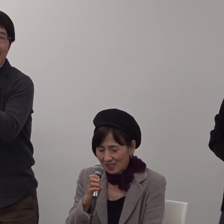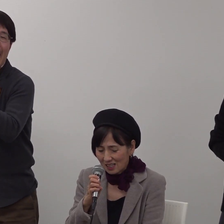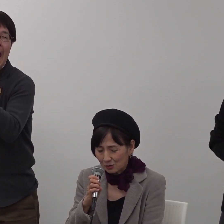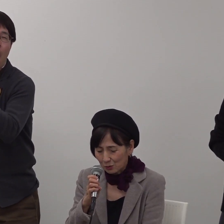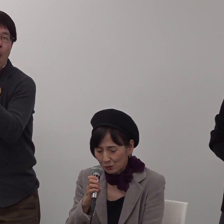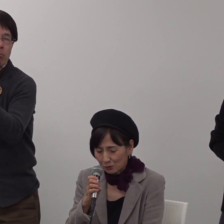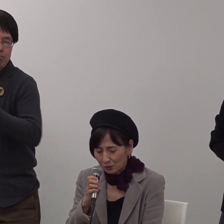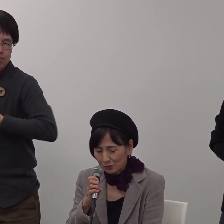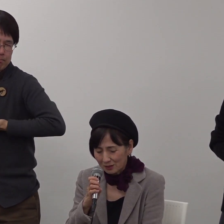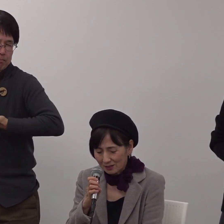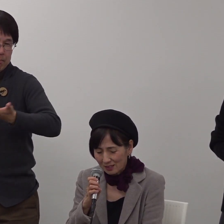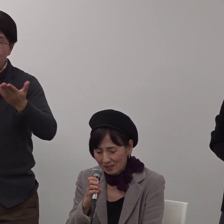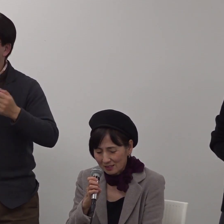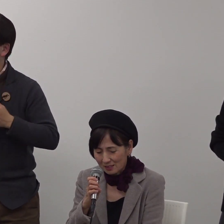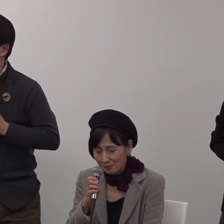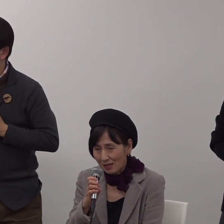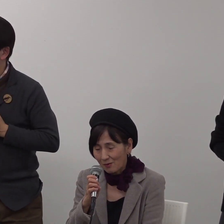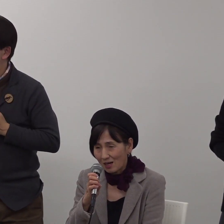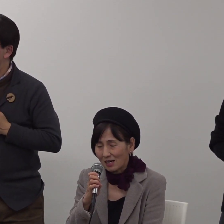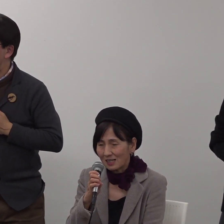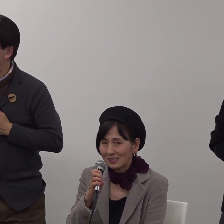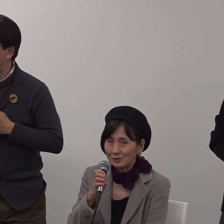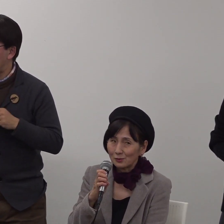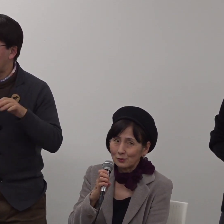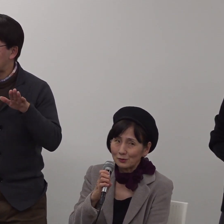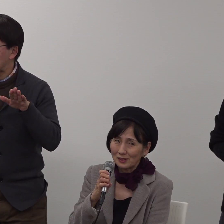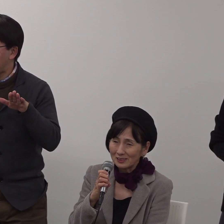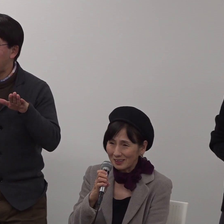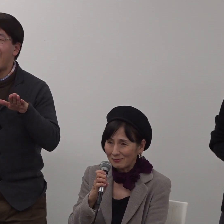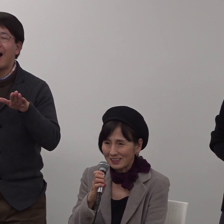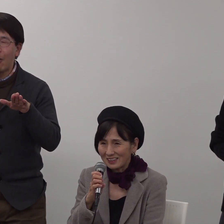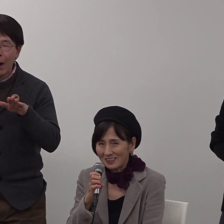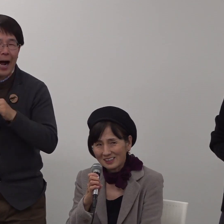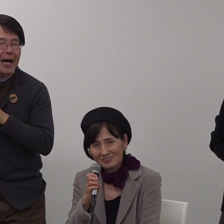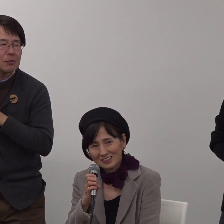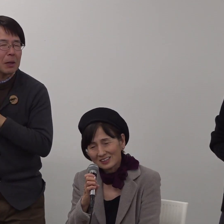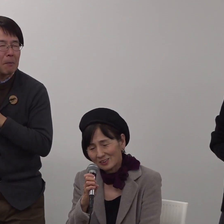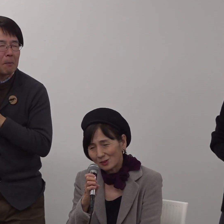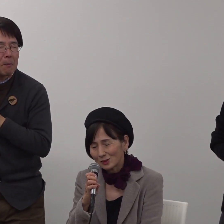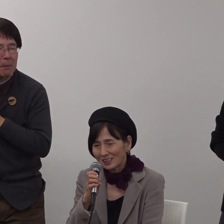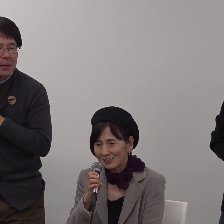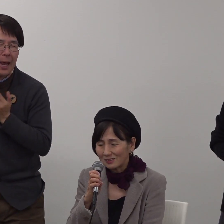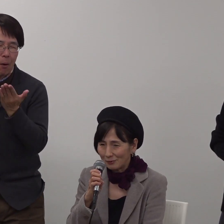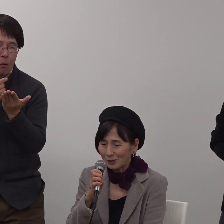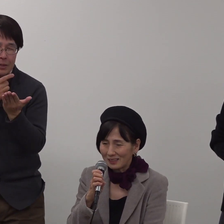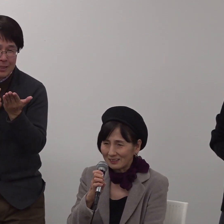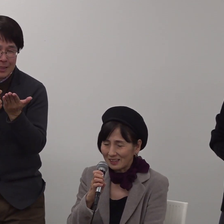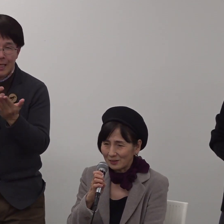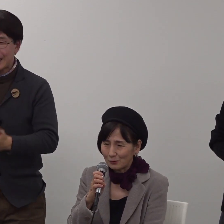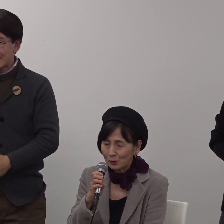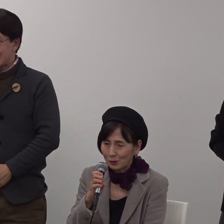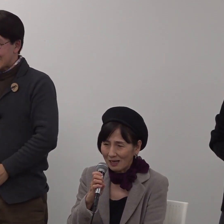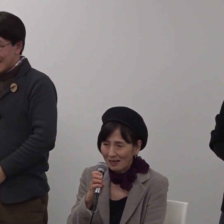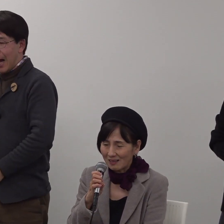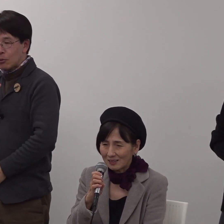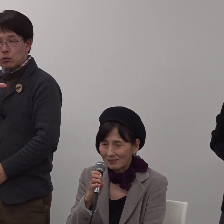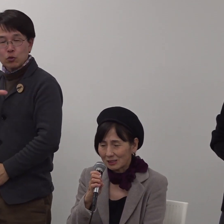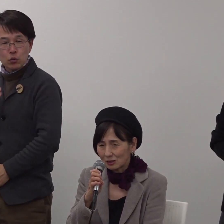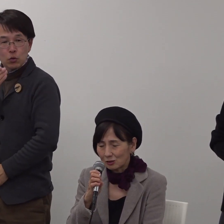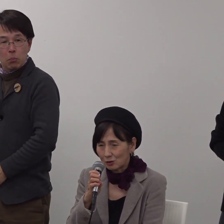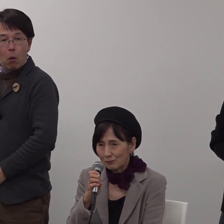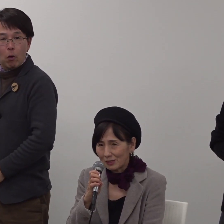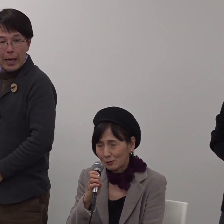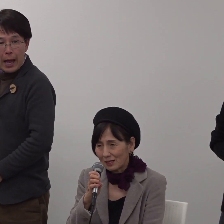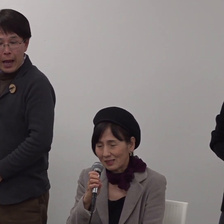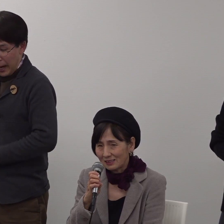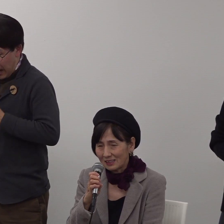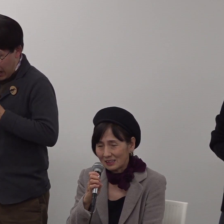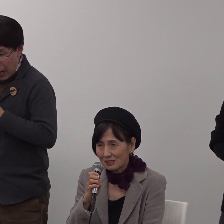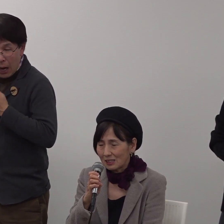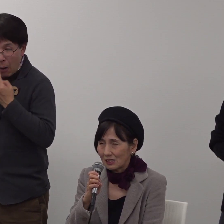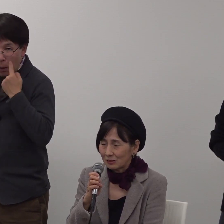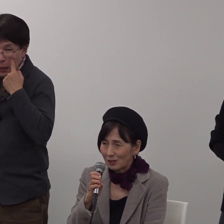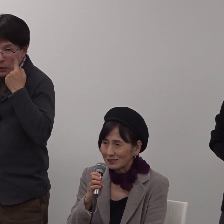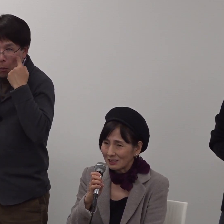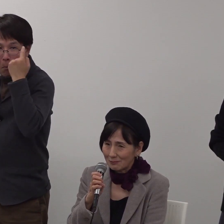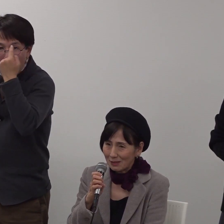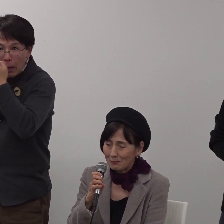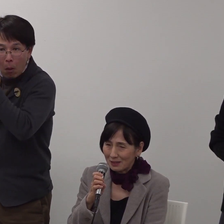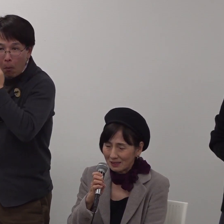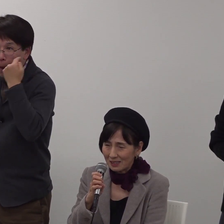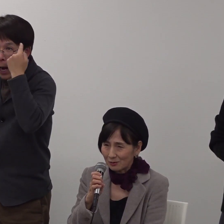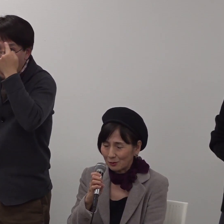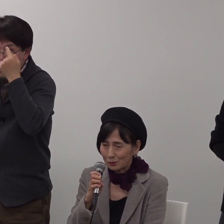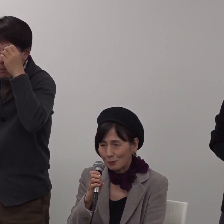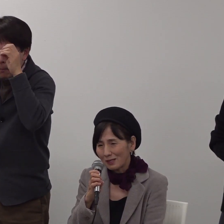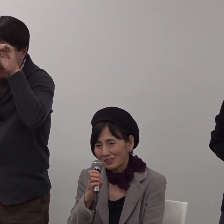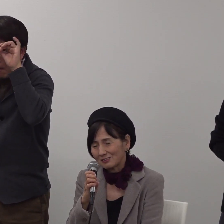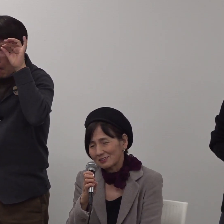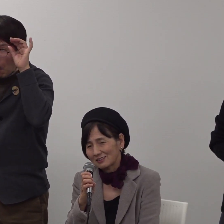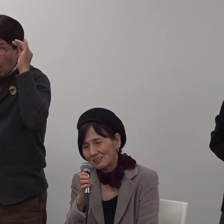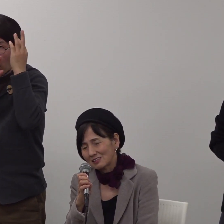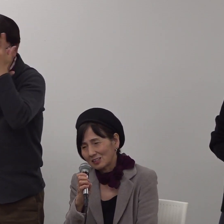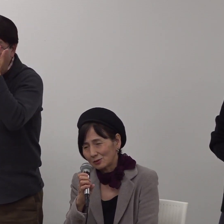あと そうですね今は後で見ていただきますけど「シャルル・ボネ」っていうものが私の 目の前に朝から晩まで蠢いてるんですね